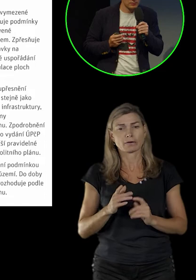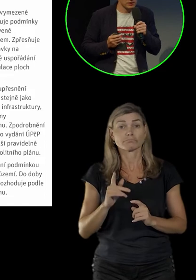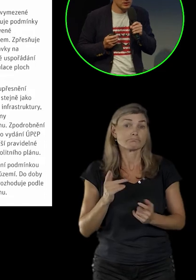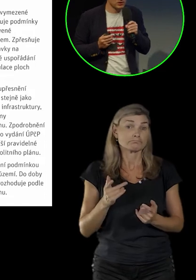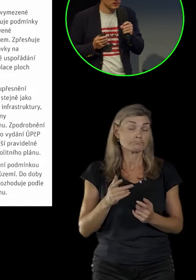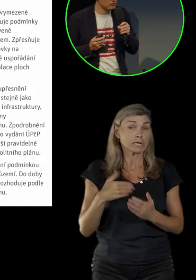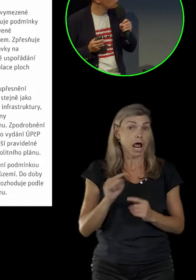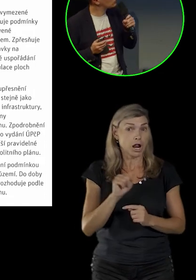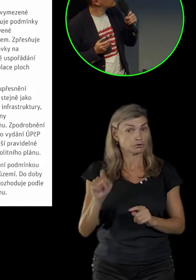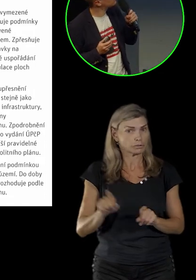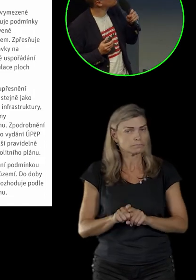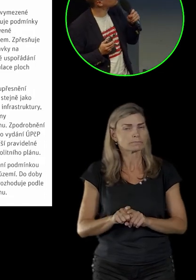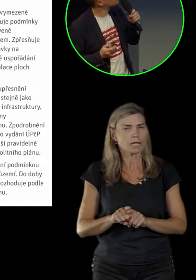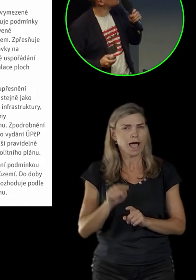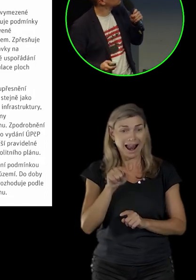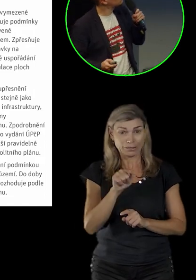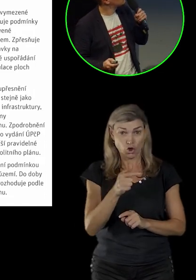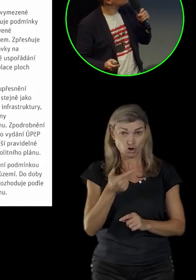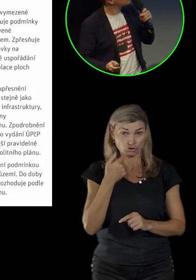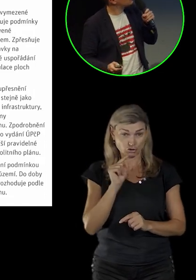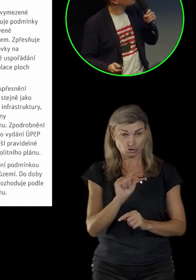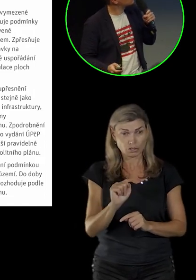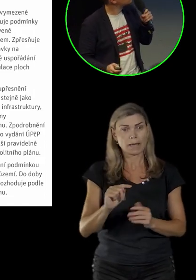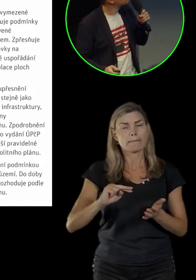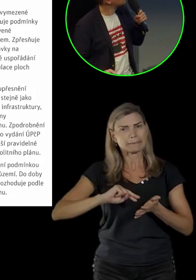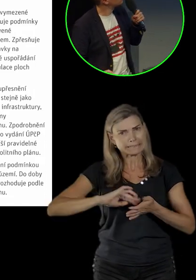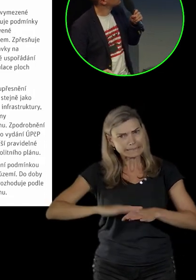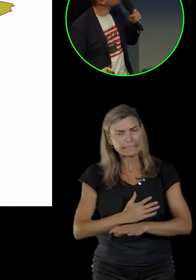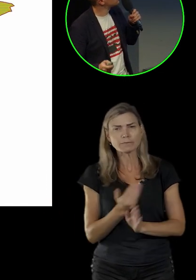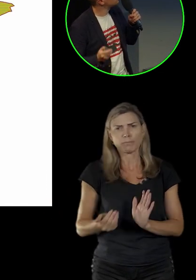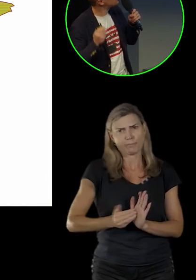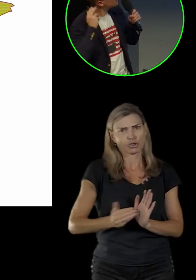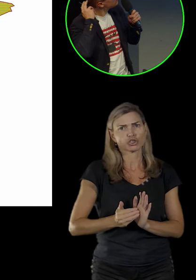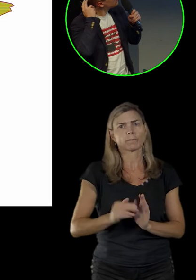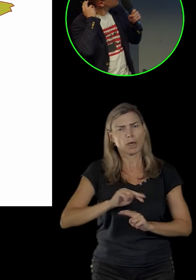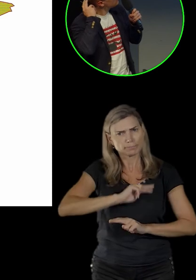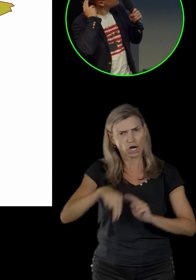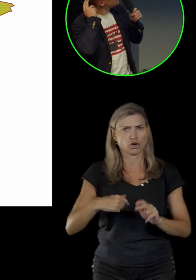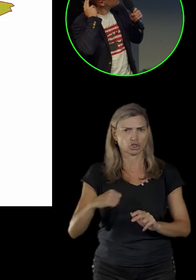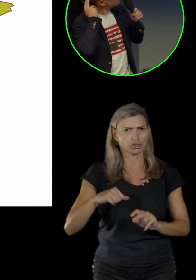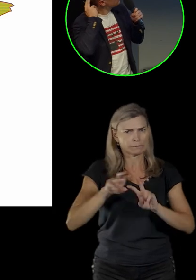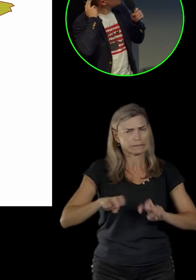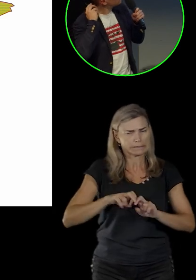ale myslíme si, že u těchto lokalit by to stálo za to udělat přednostně.